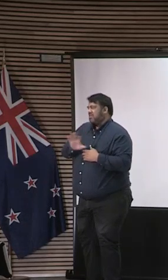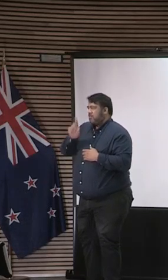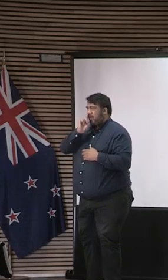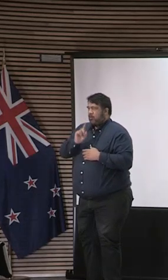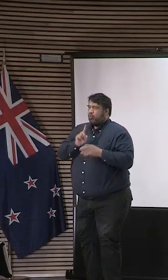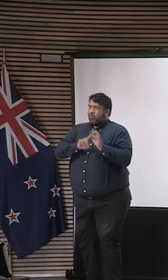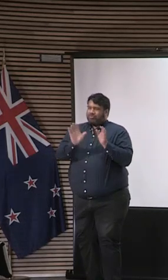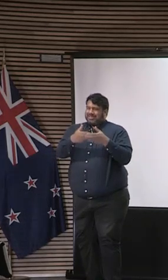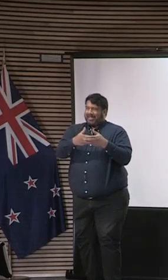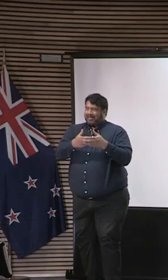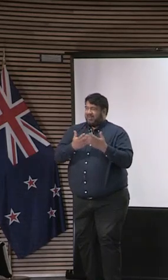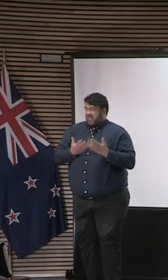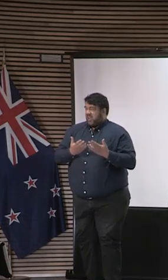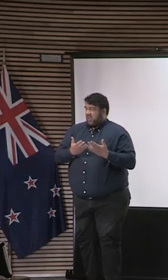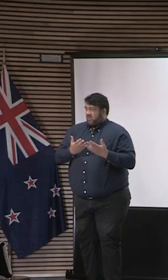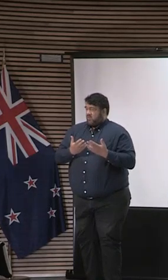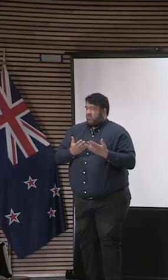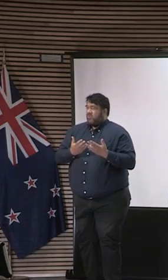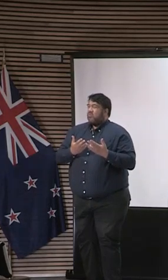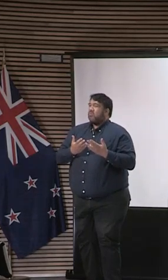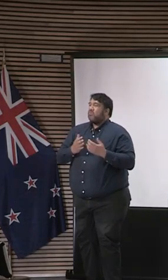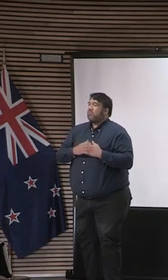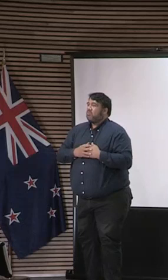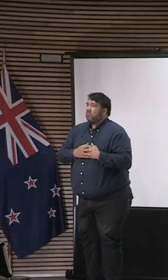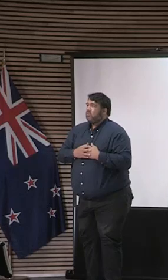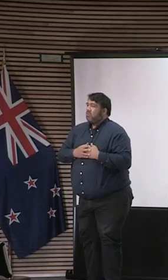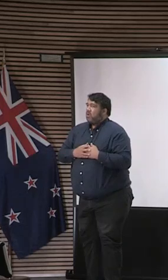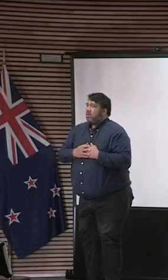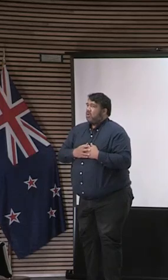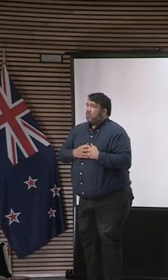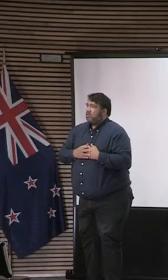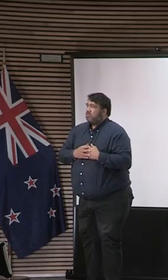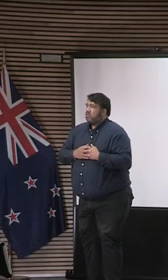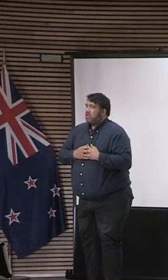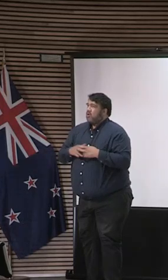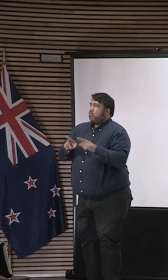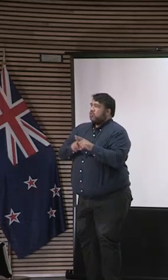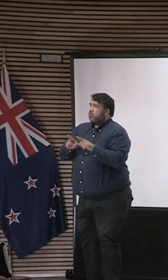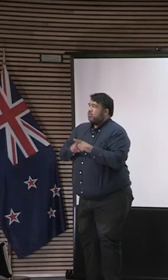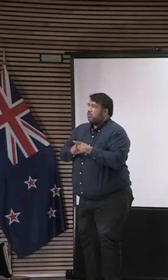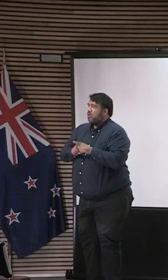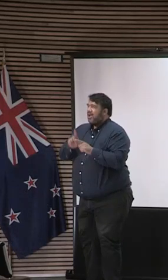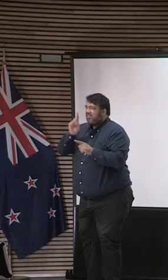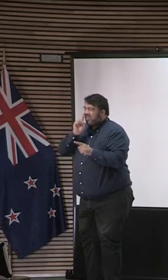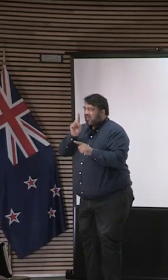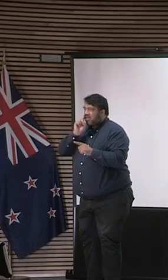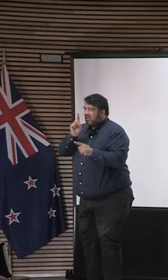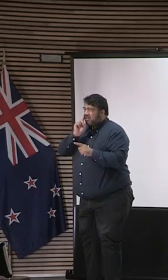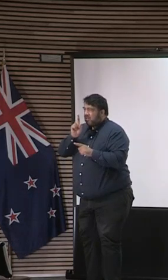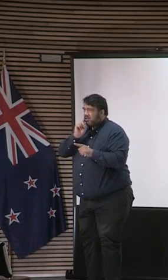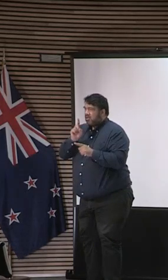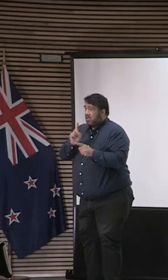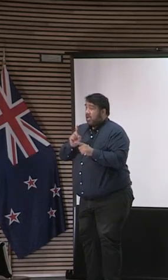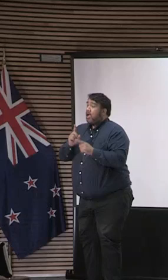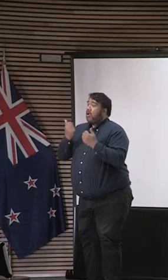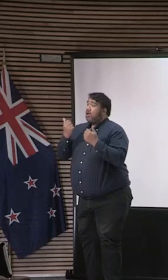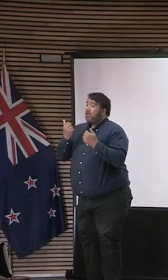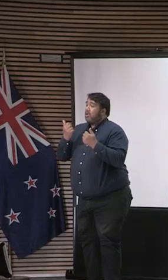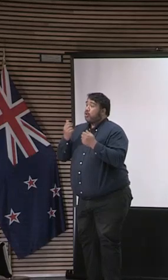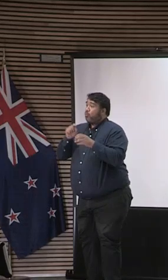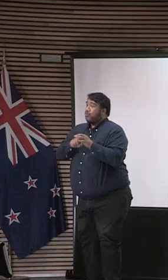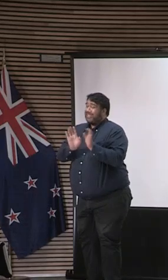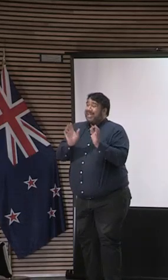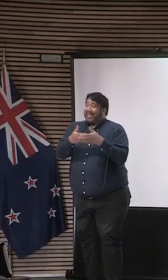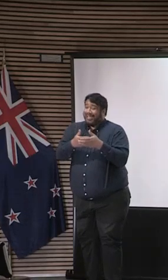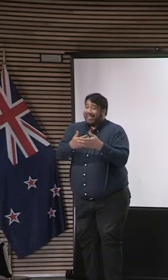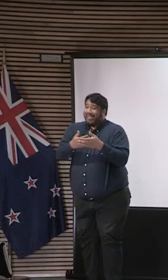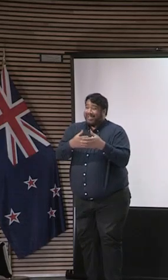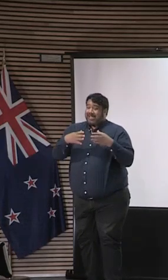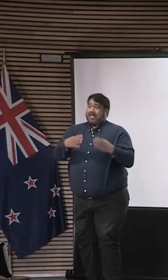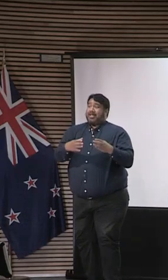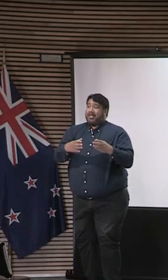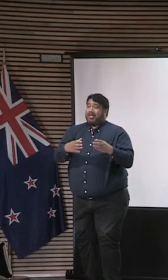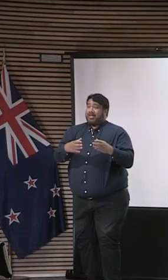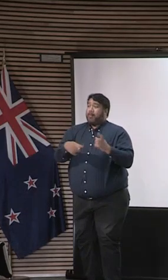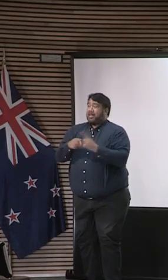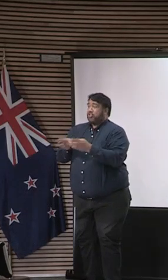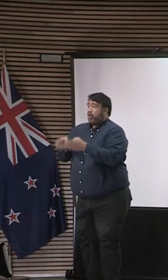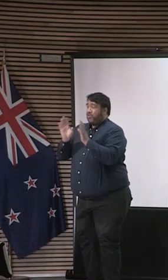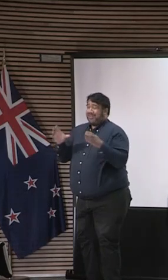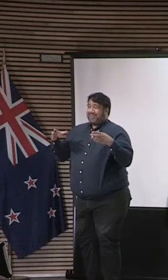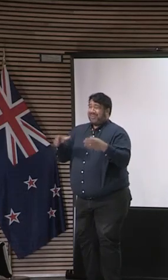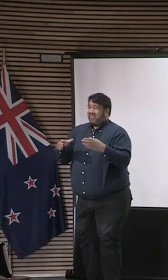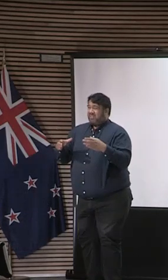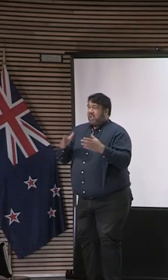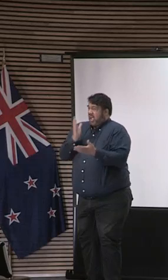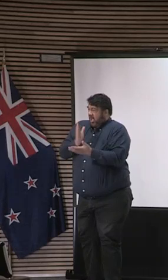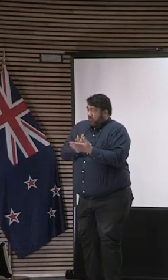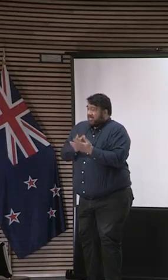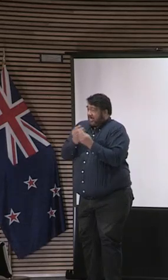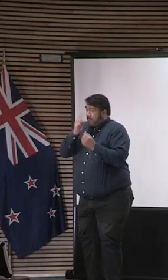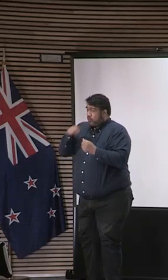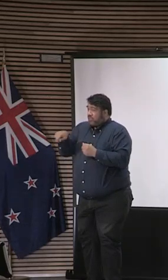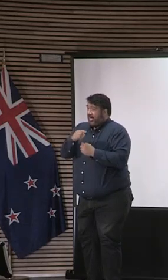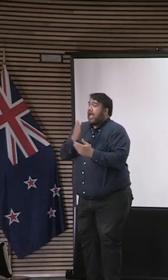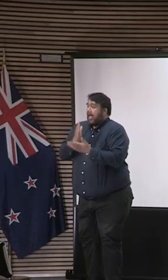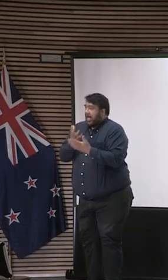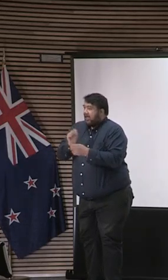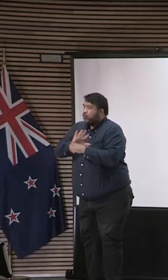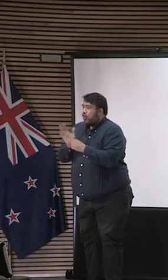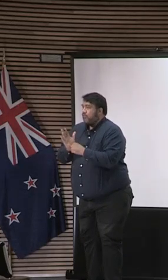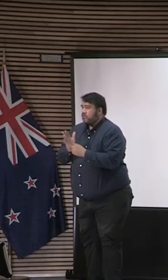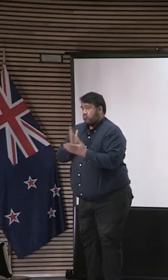tuatahi-taumata 4 ko taku